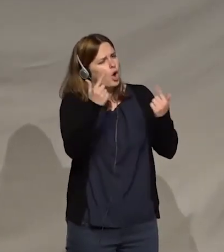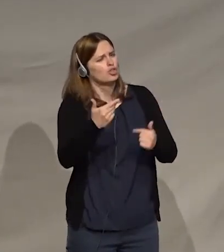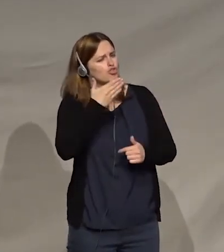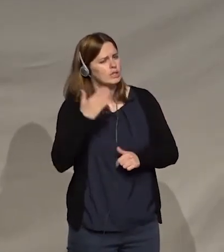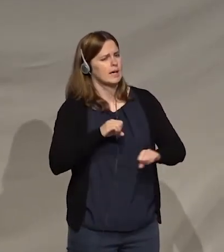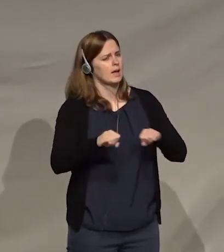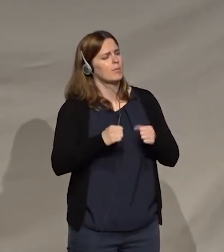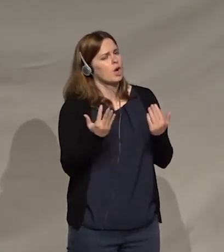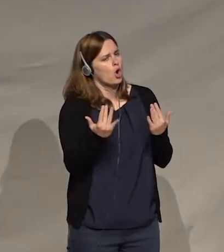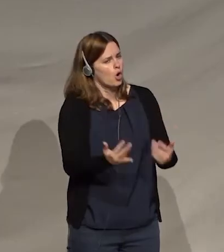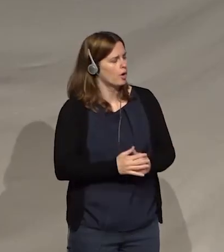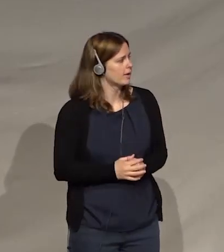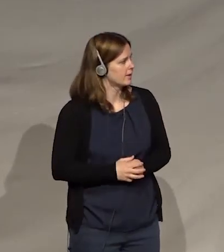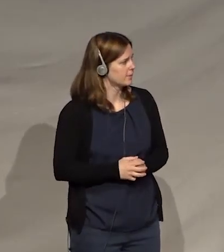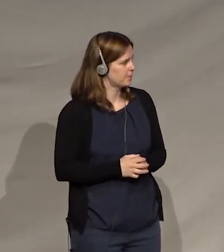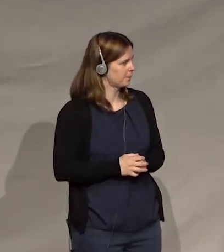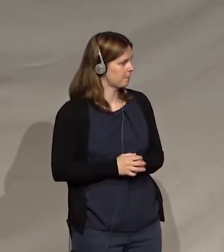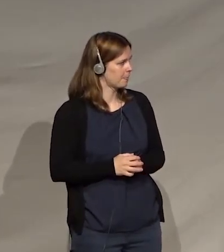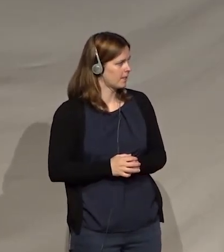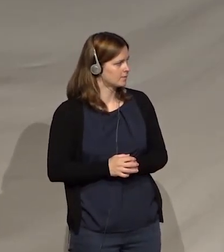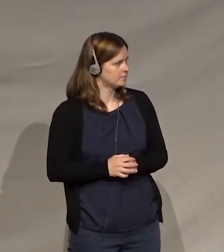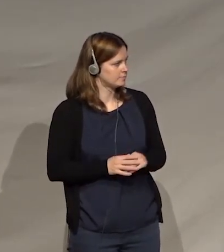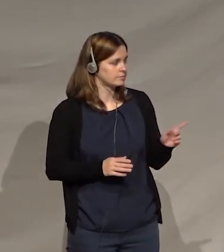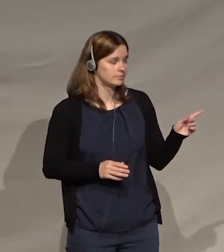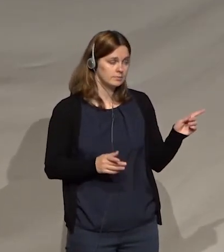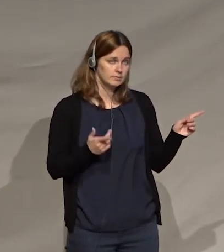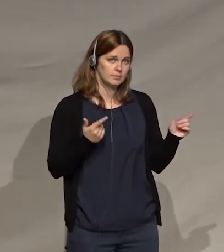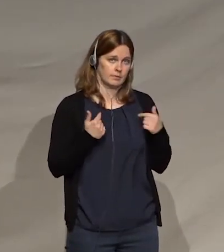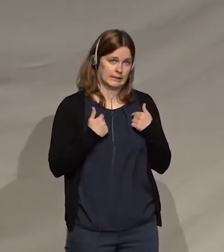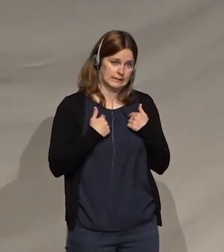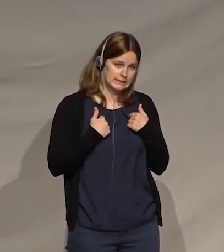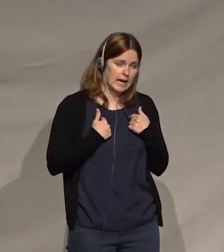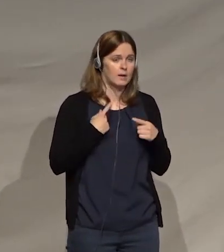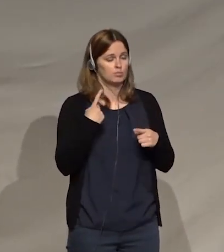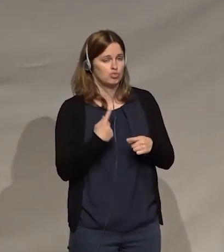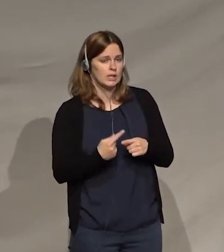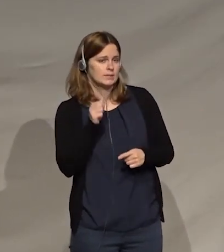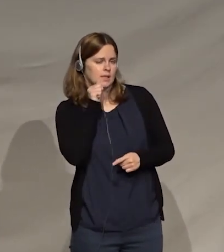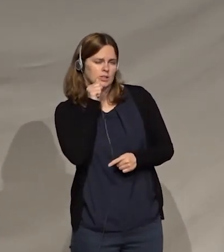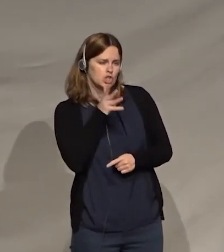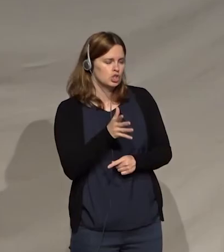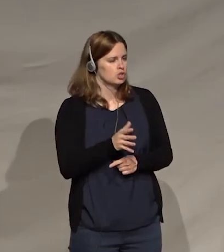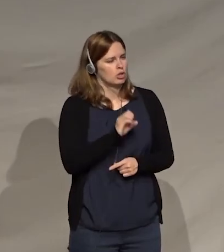Ne, bohužel nemohu nabídnout konkrétní čísla. Protože díky regulacím a také faktu, že máme rádi